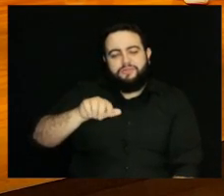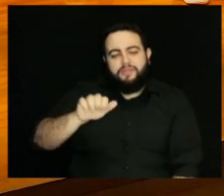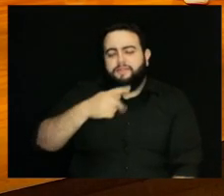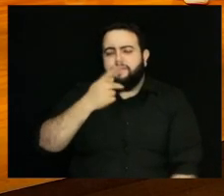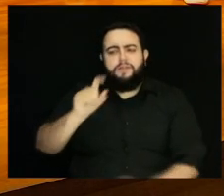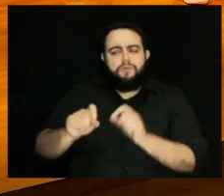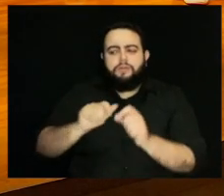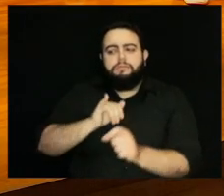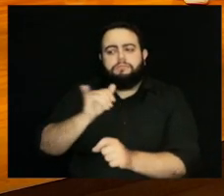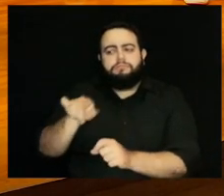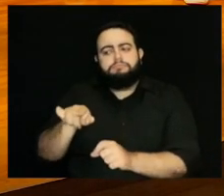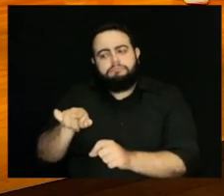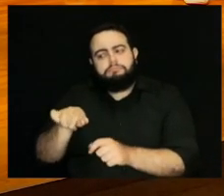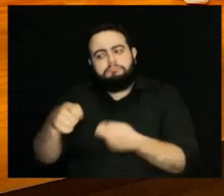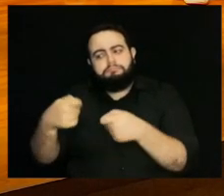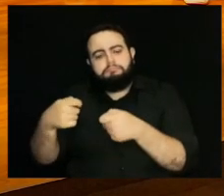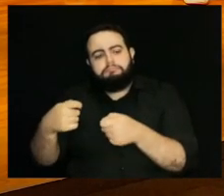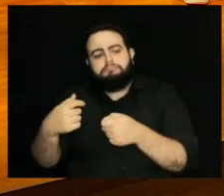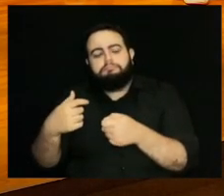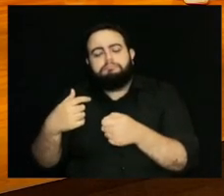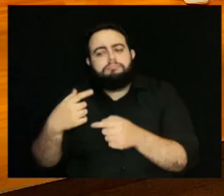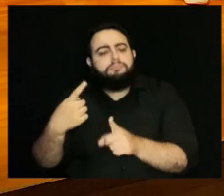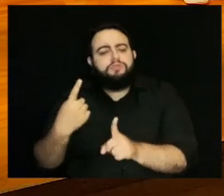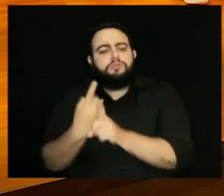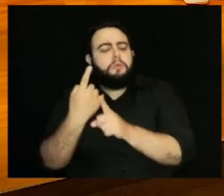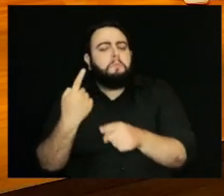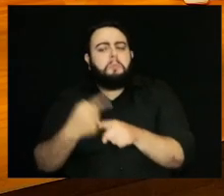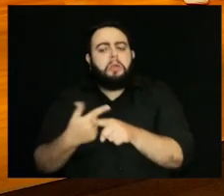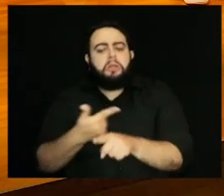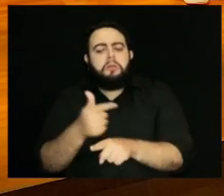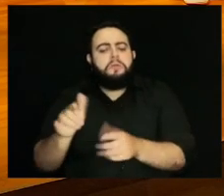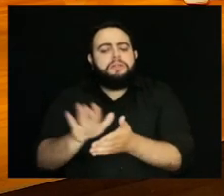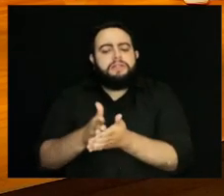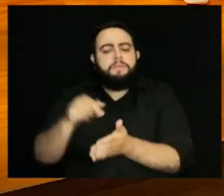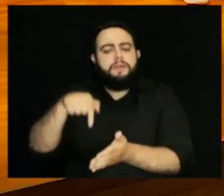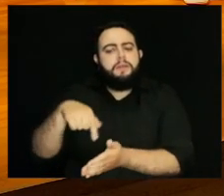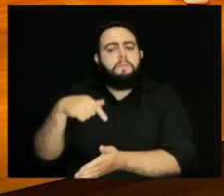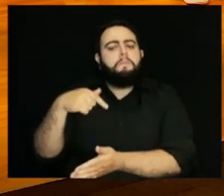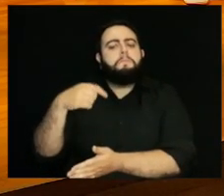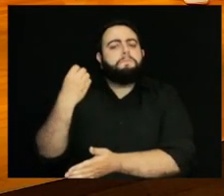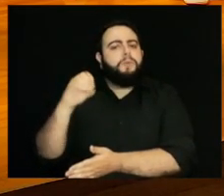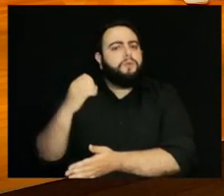descobre o que que tem de samba, não é possível que não tenha samba em Porto Alegre ainda né. E ele vai